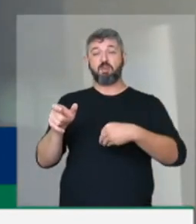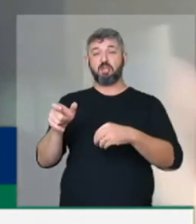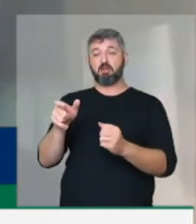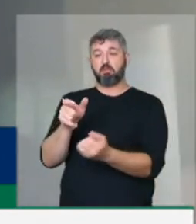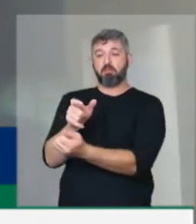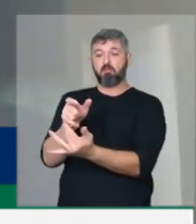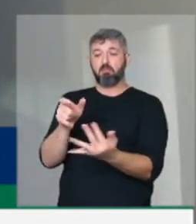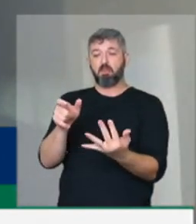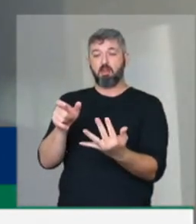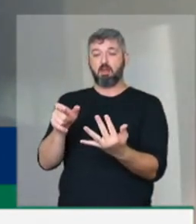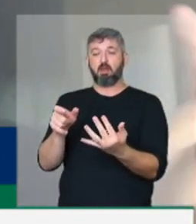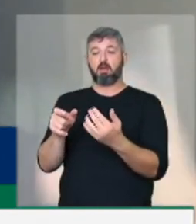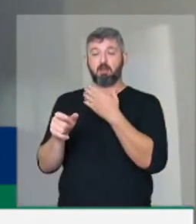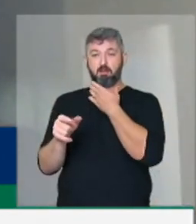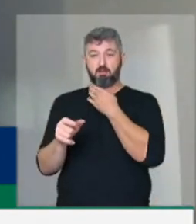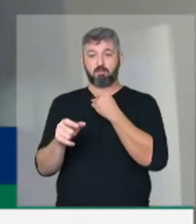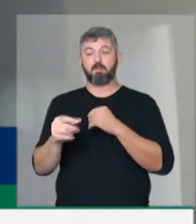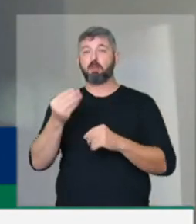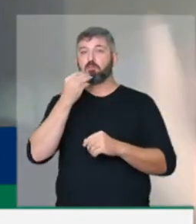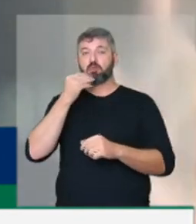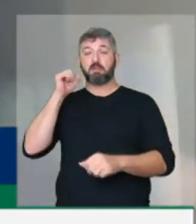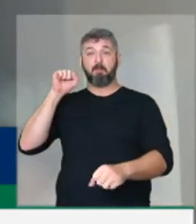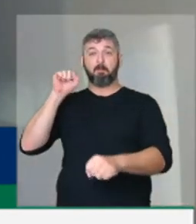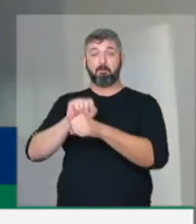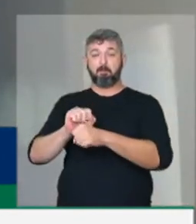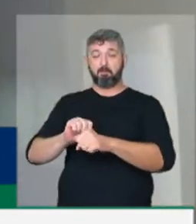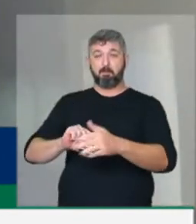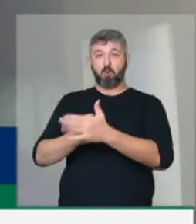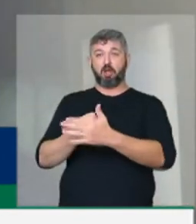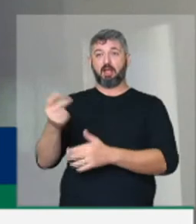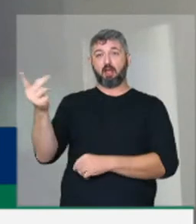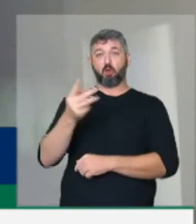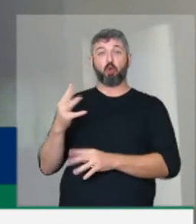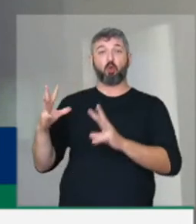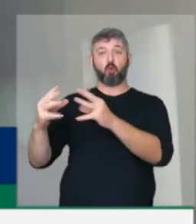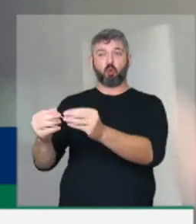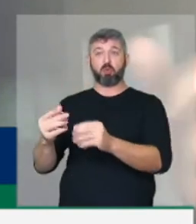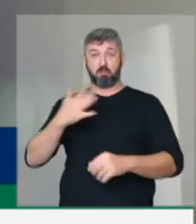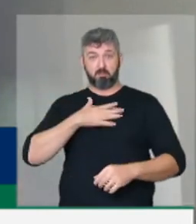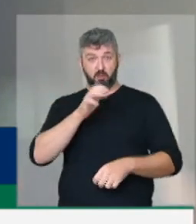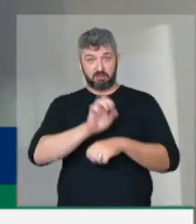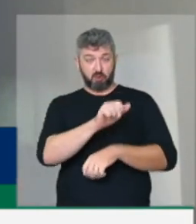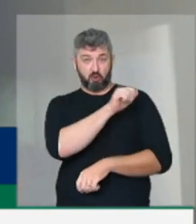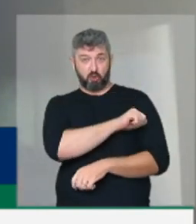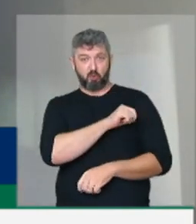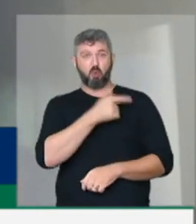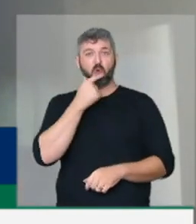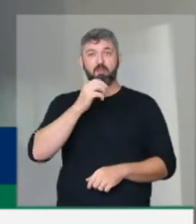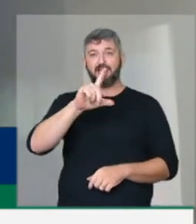ASSIM COMO ESSE PRESIDENTE, SEREM INTERROMPIDOS. NO MEU ESTADO, O RIO DE JANEIRO, O GOVERNADOR CLÁUDIO CASTRO,